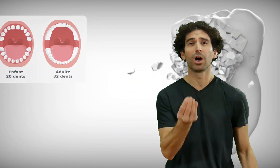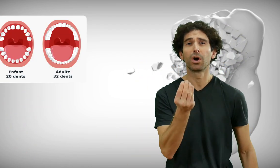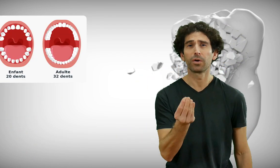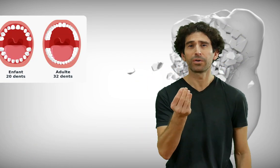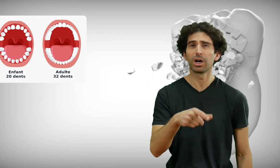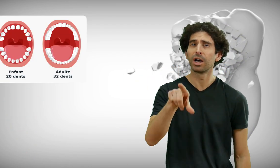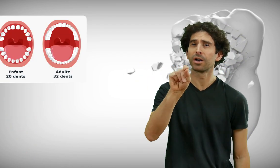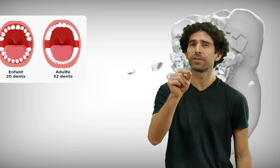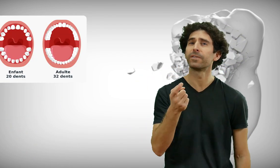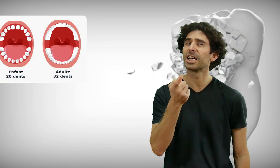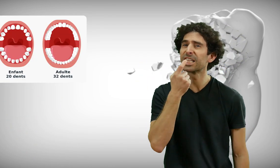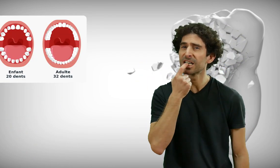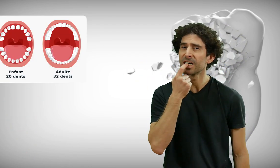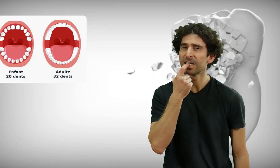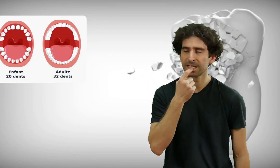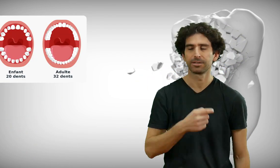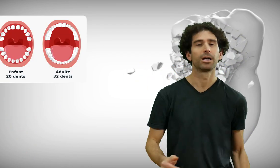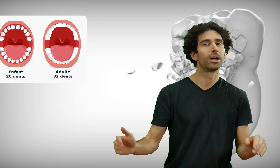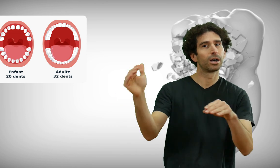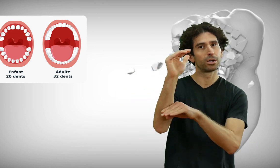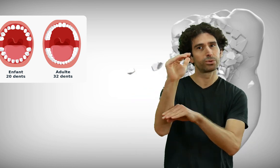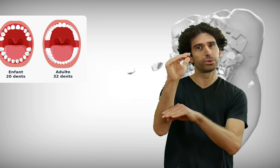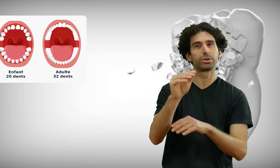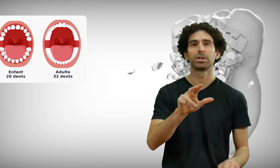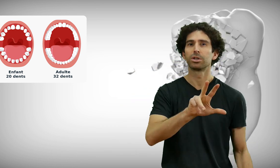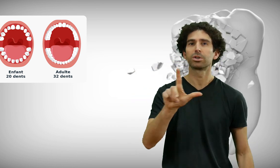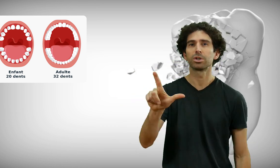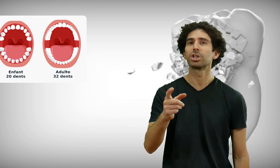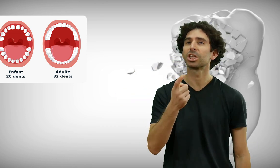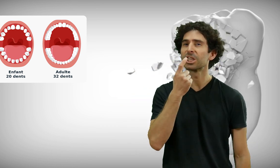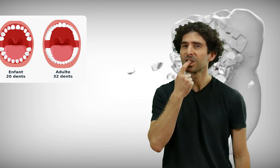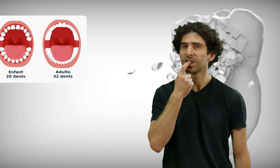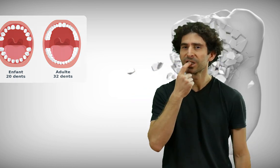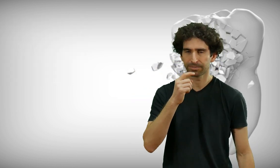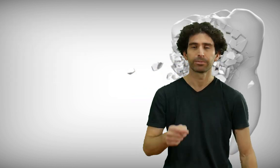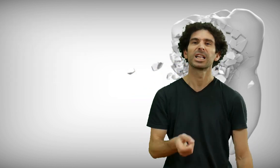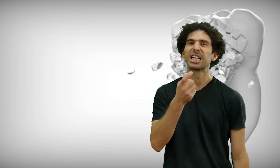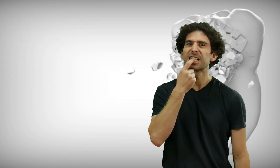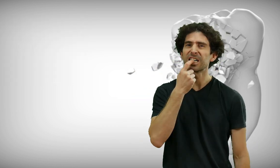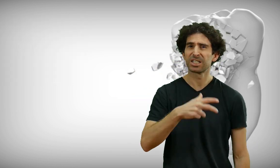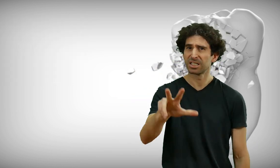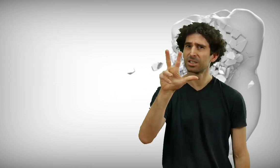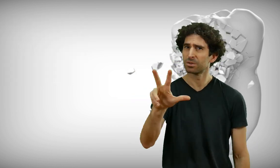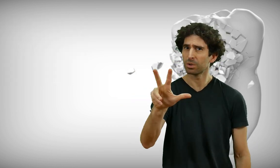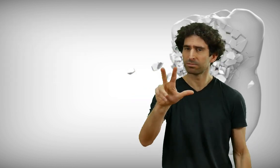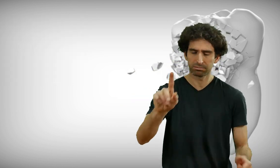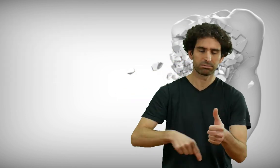Un enfant possède 20 dents contre 32 pour l'adulte. Il existe trois types de dents.